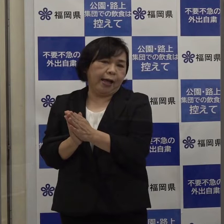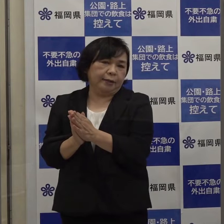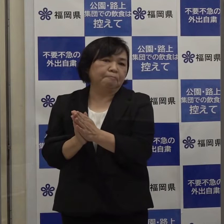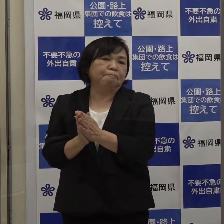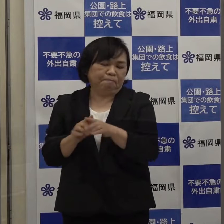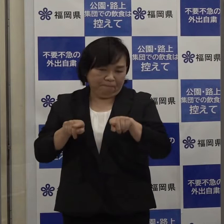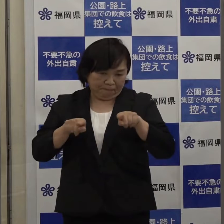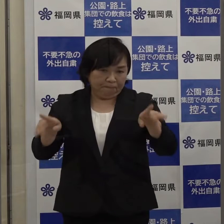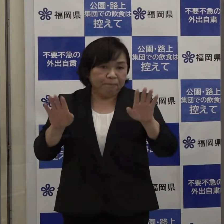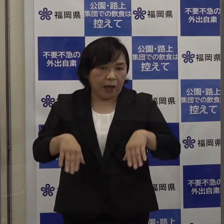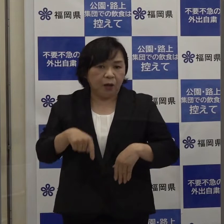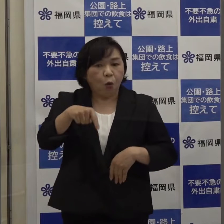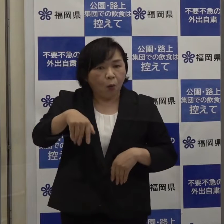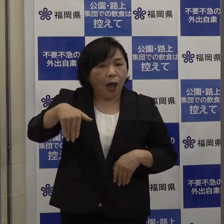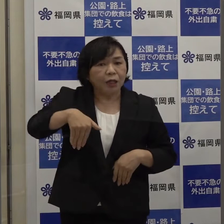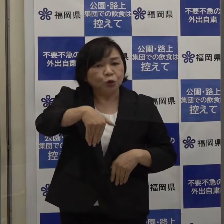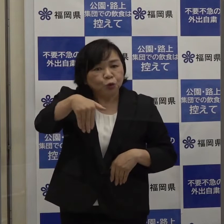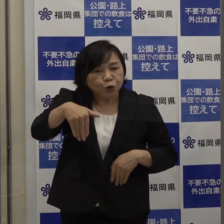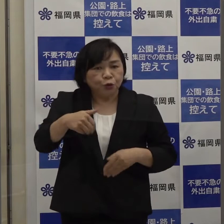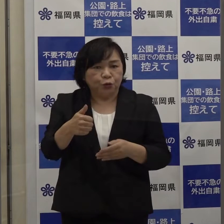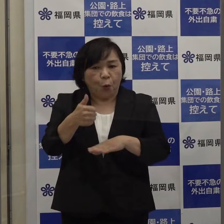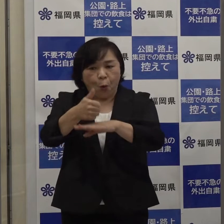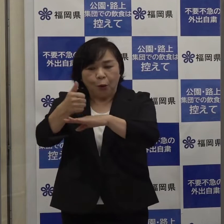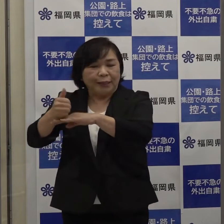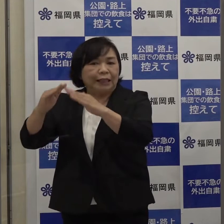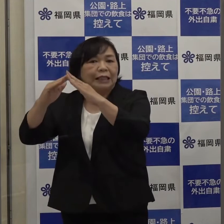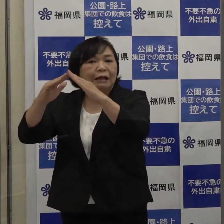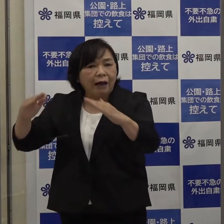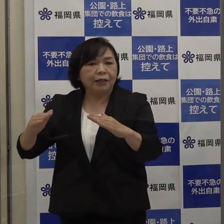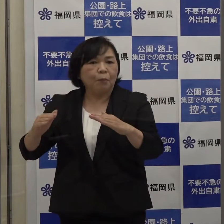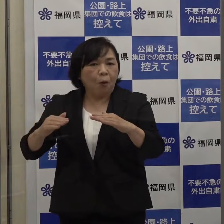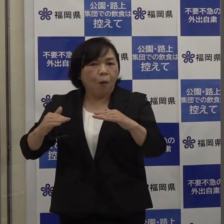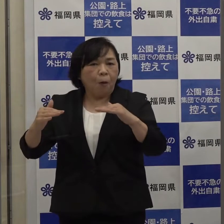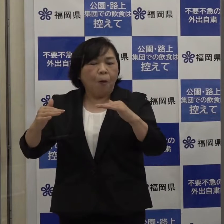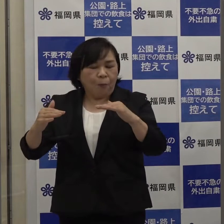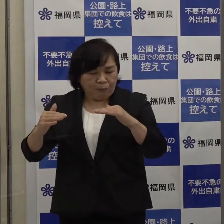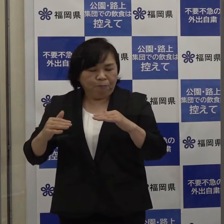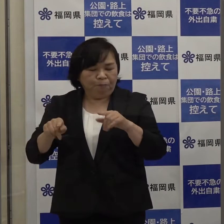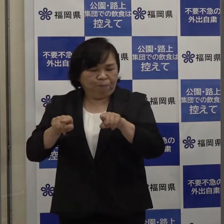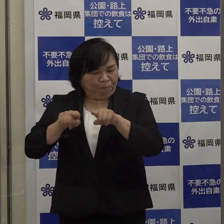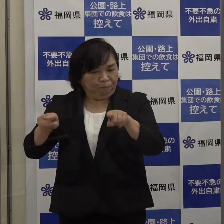九州地方知事会でも強く呼びかけを行っていますが